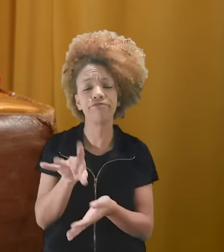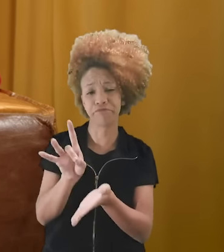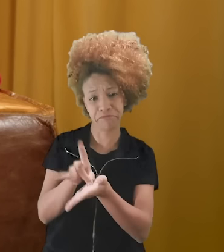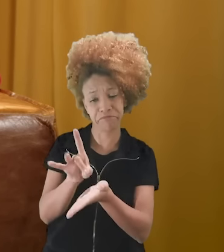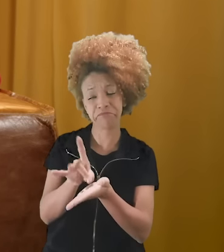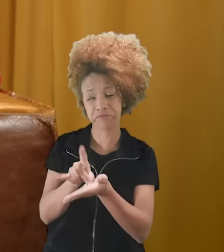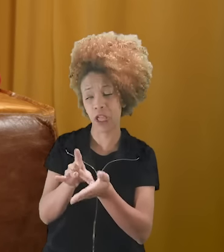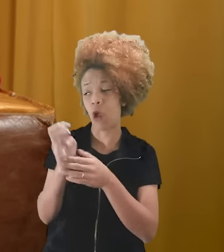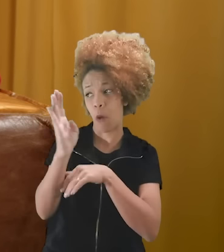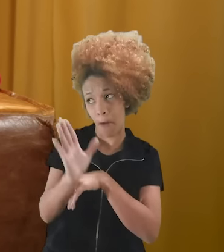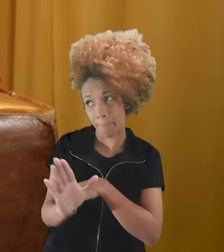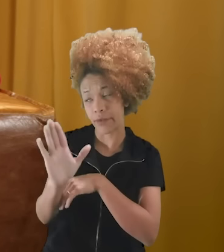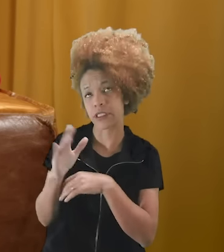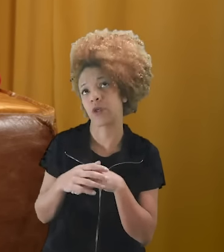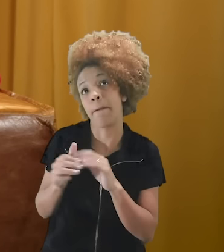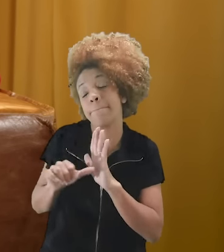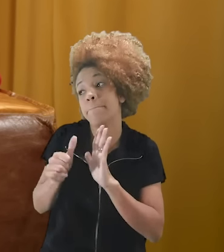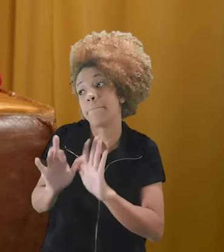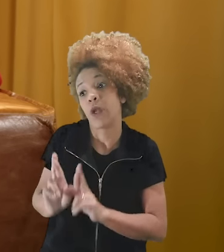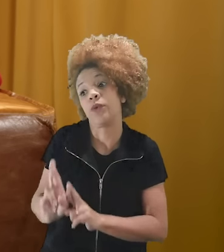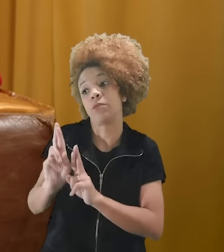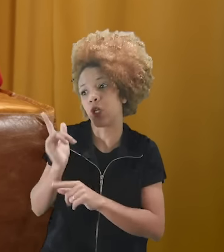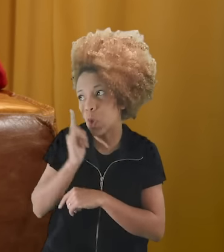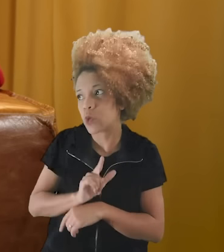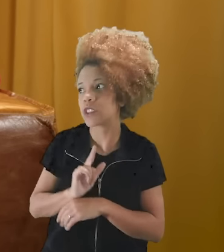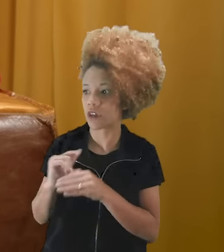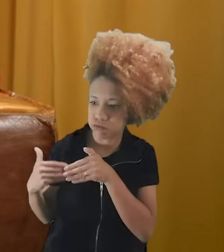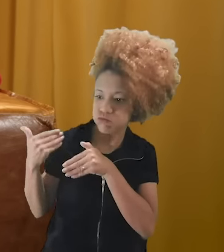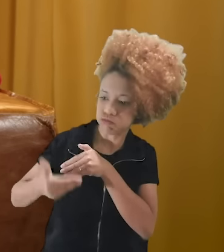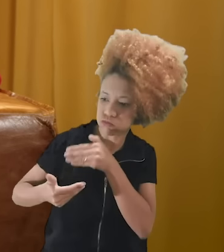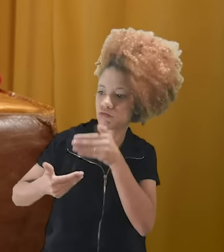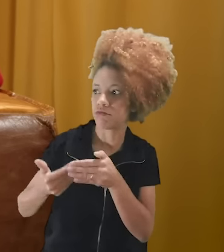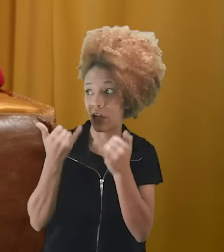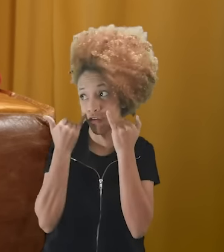com certeza o Brasil primeiramente eu espero que eu consiga te passar né toda a informação